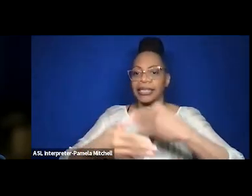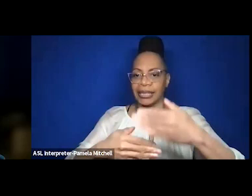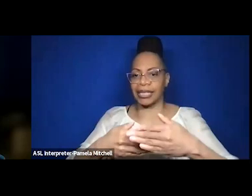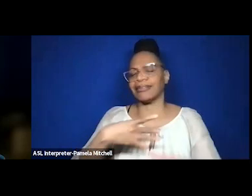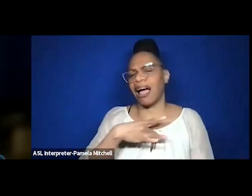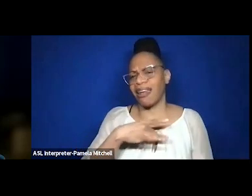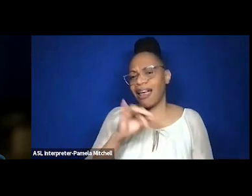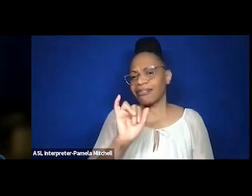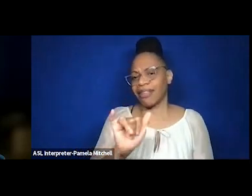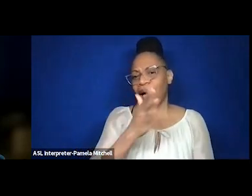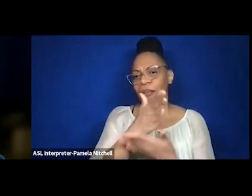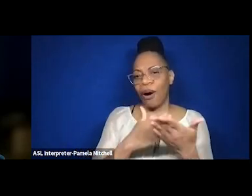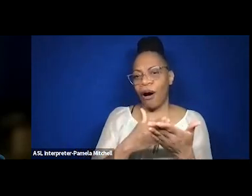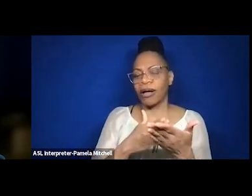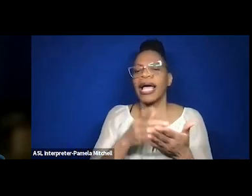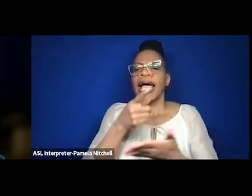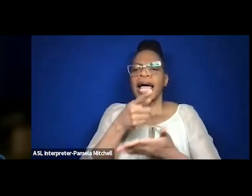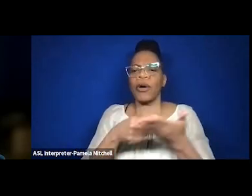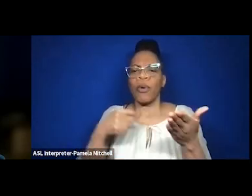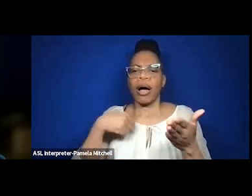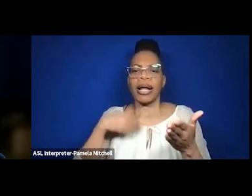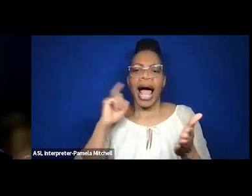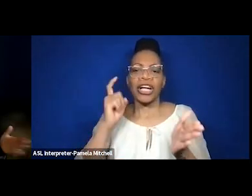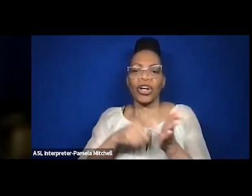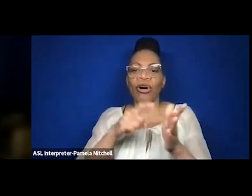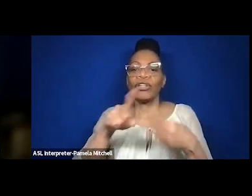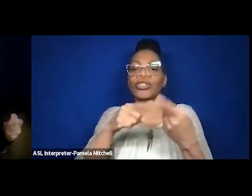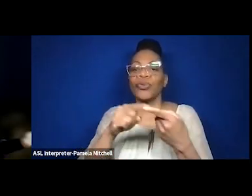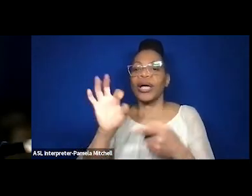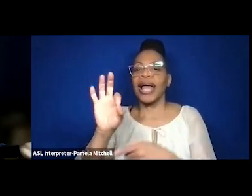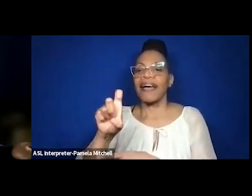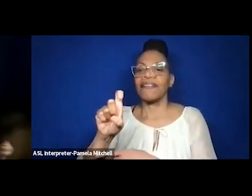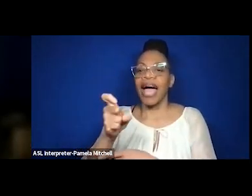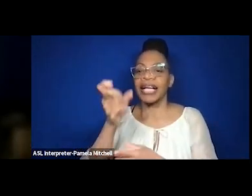Y una cosa que he encontrado es que cuando estoy enviando por fax, ya sea para esta agencia o para otra,